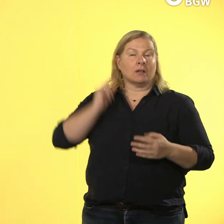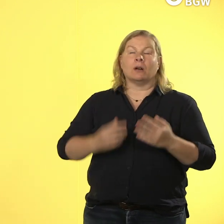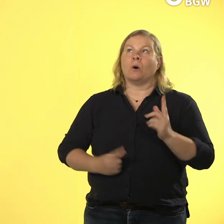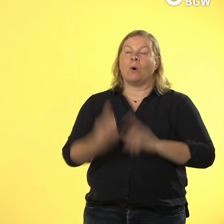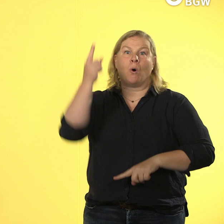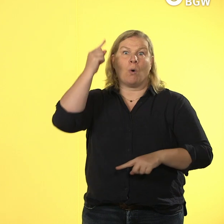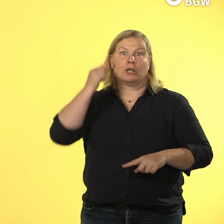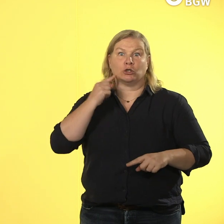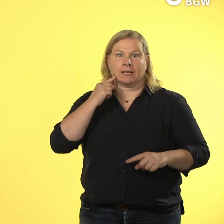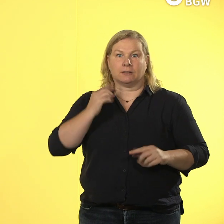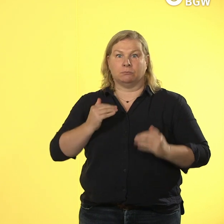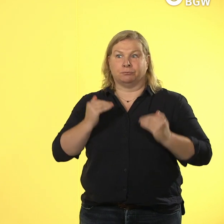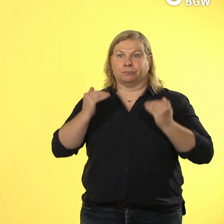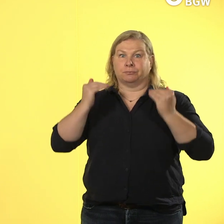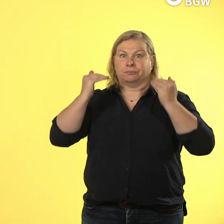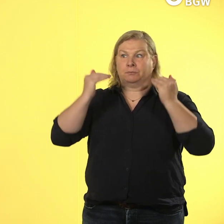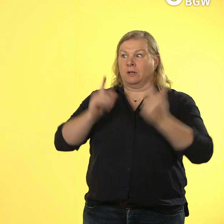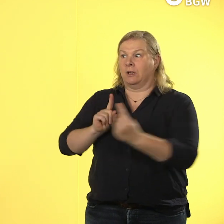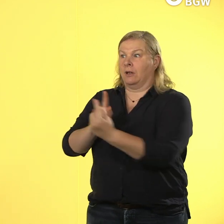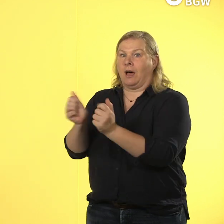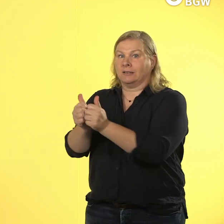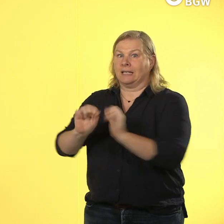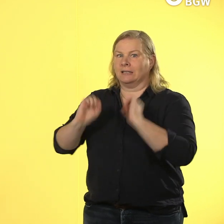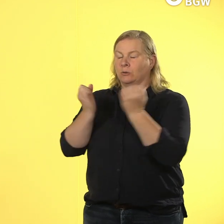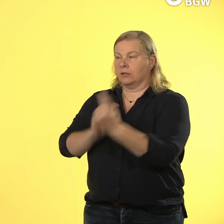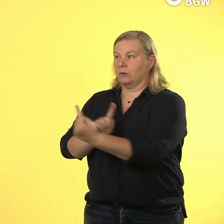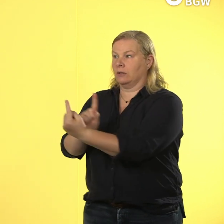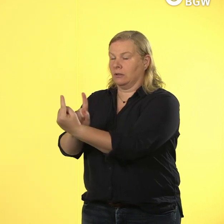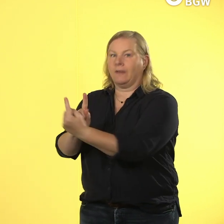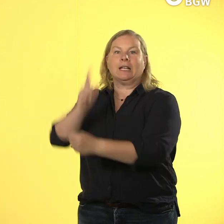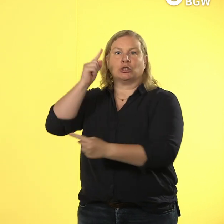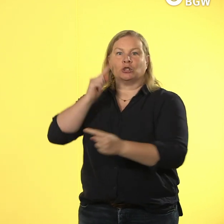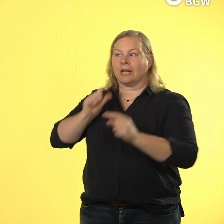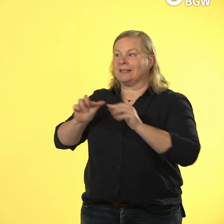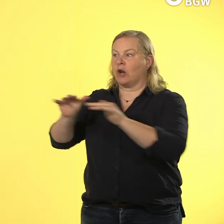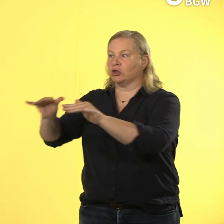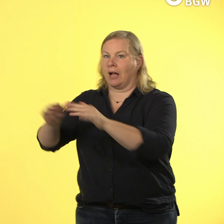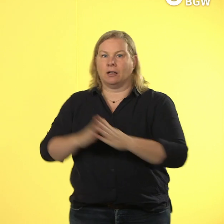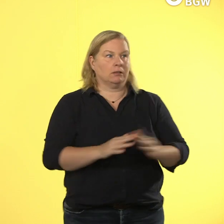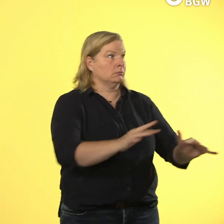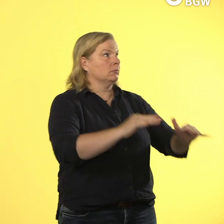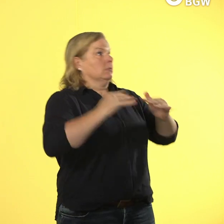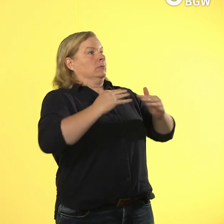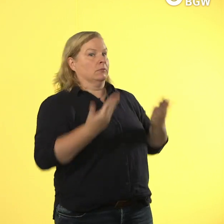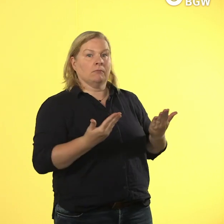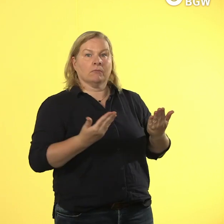Dadurch kann Herr Lehmkuhl gar nicht anders, als das Verhalten erst recht bei mir zeigen. Was ich wiederum zum Anlass nehme, zu sagen,